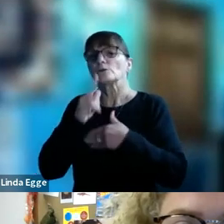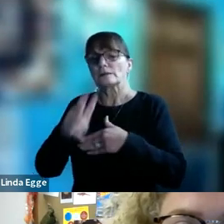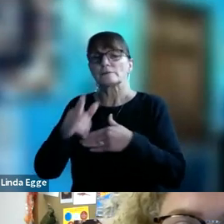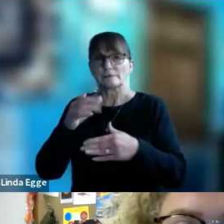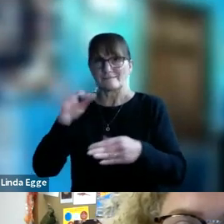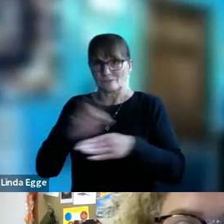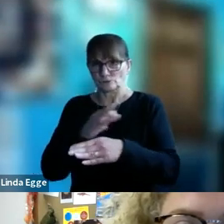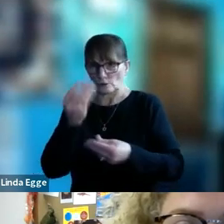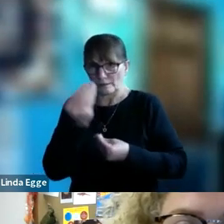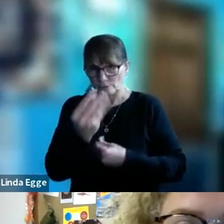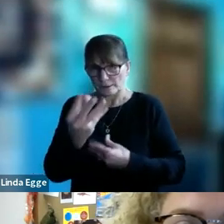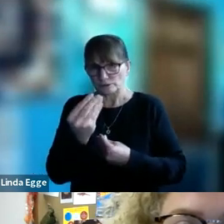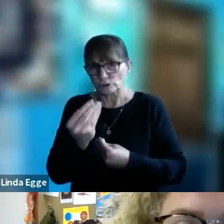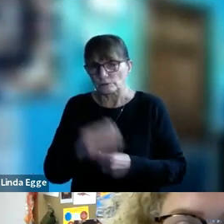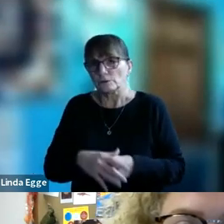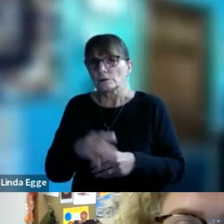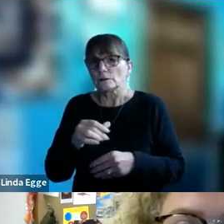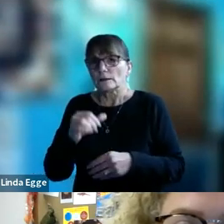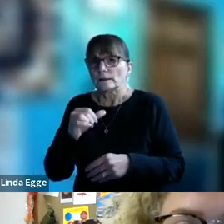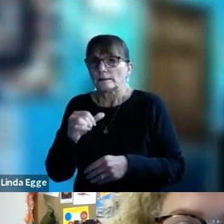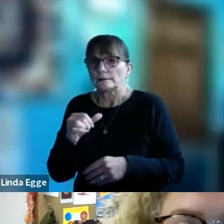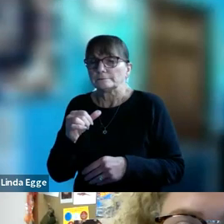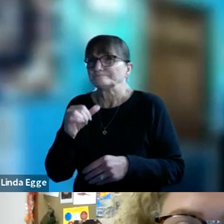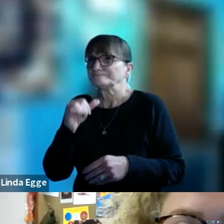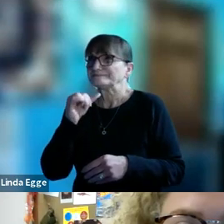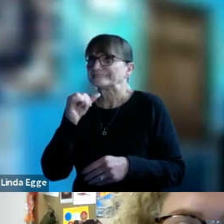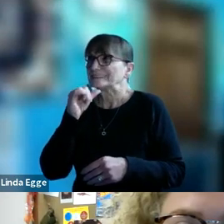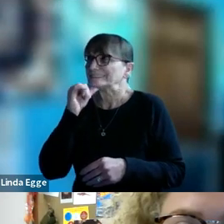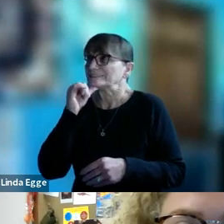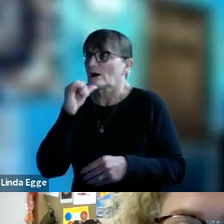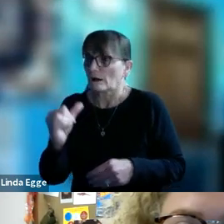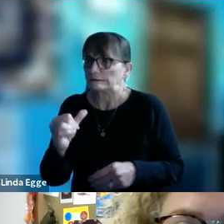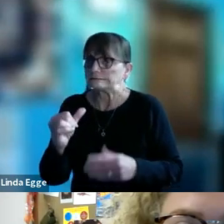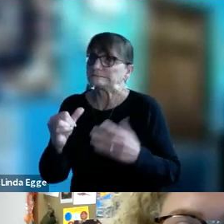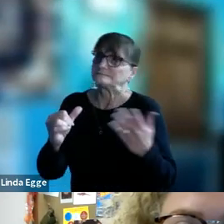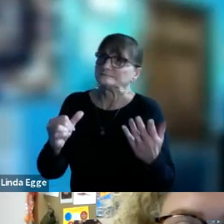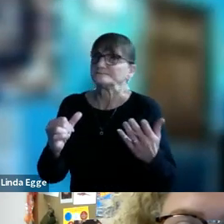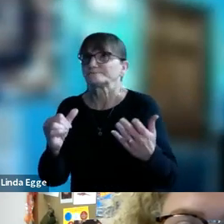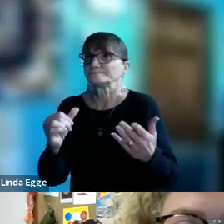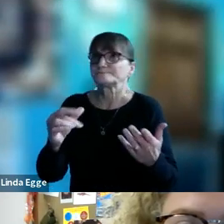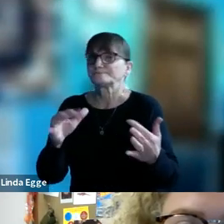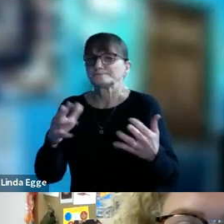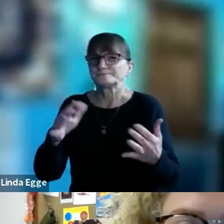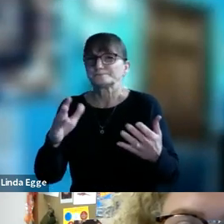o supongo que no funcional, pero no...Tal vez la evidencia subjetiva,